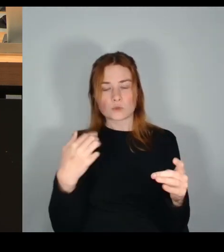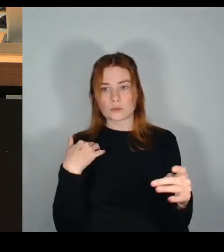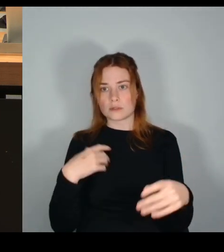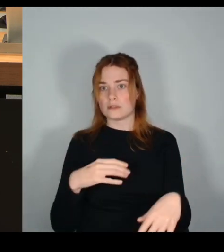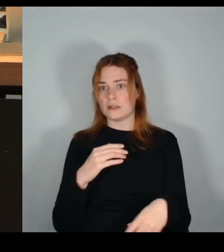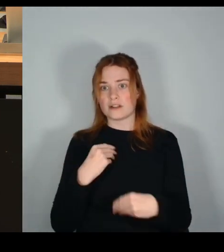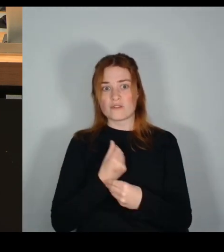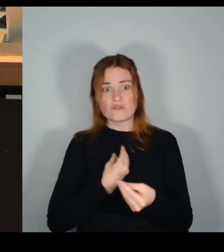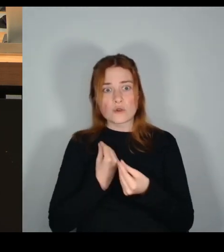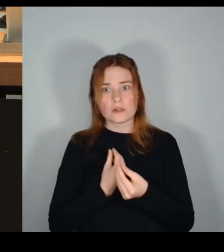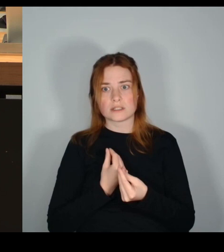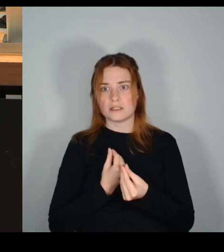Das ist wirklich schlimm.